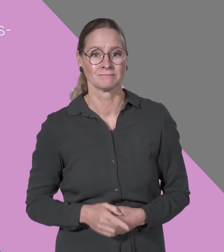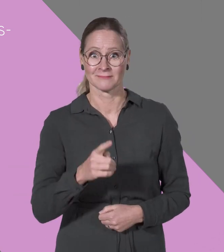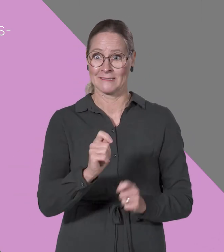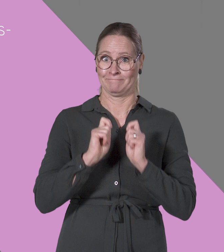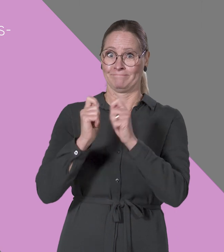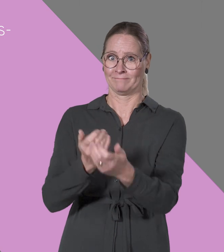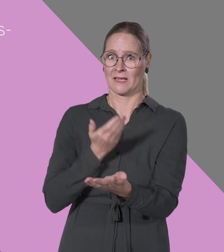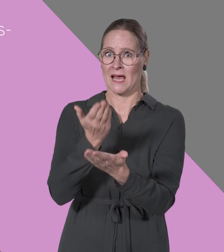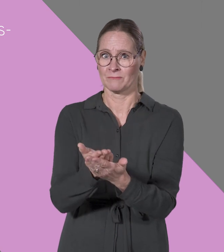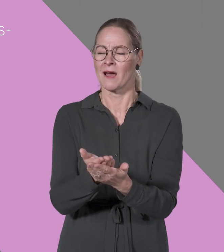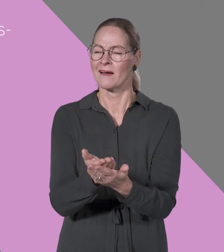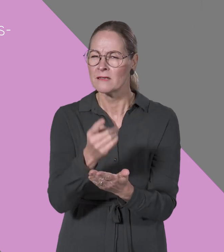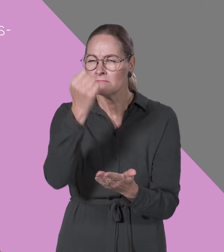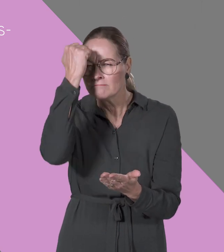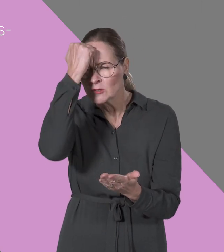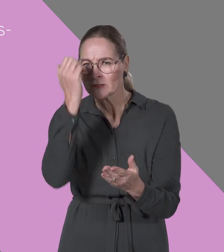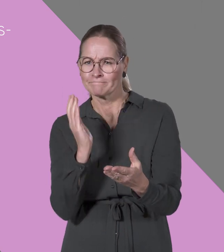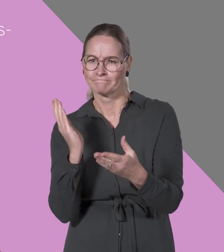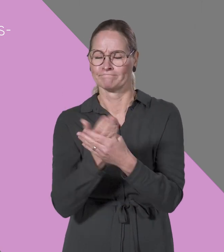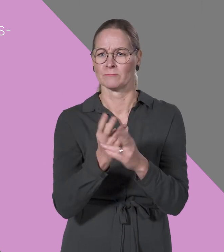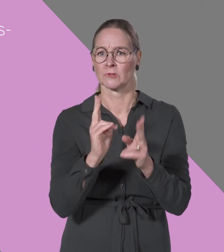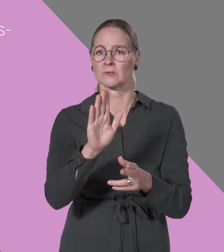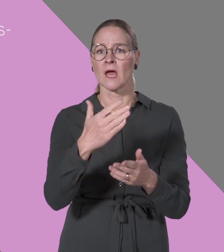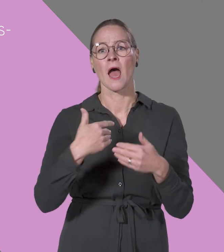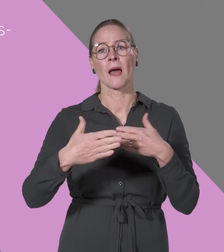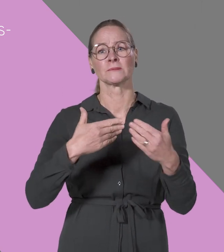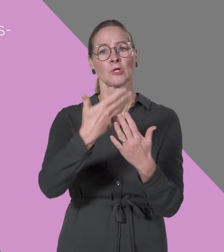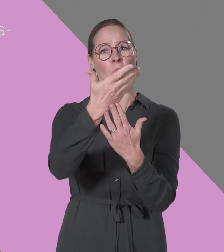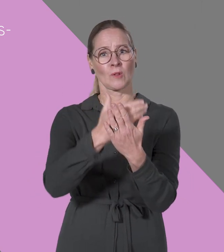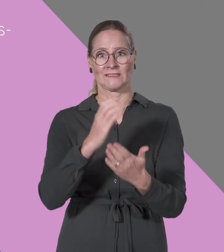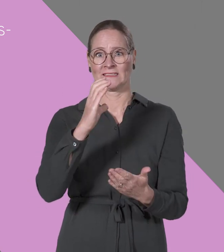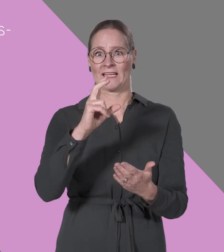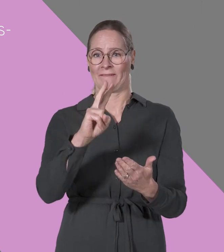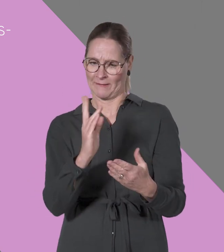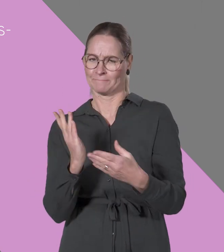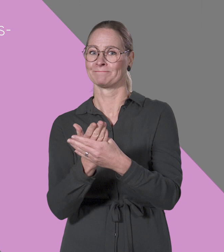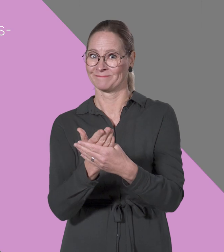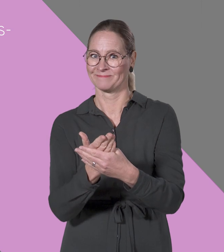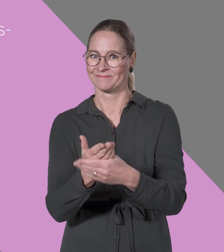Muistathan liittää hakemukseen myös ansioluettelosi (CV).